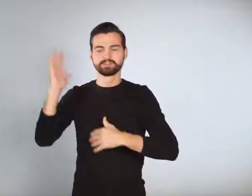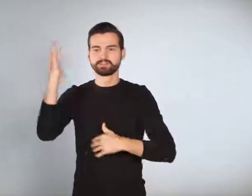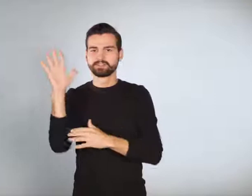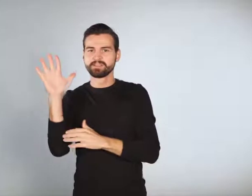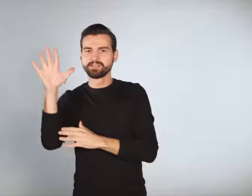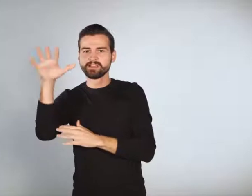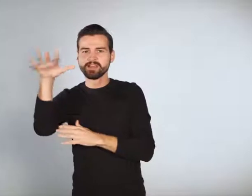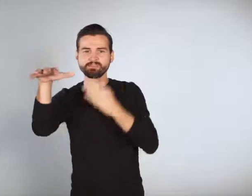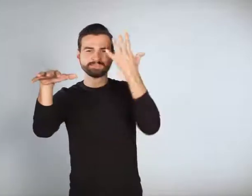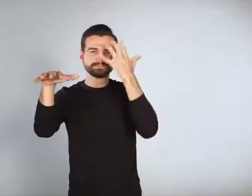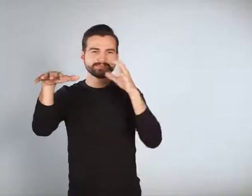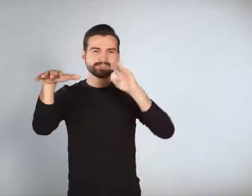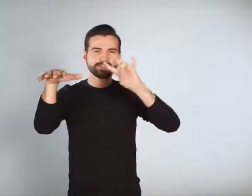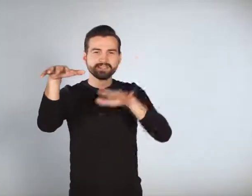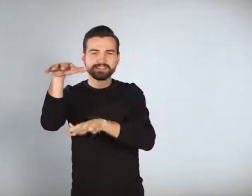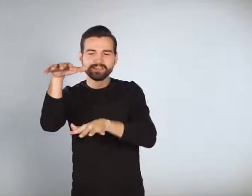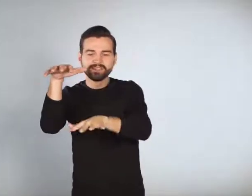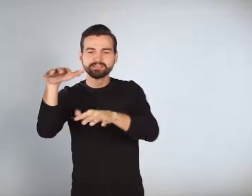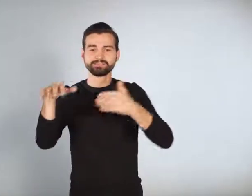сиреневатые тени ползут по земле,